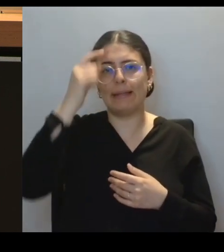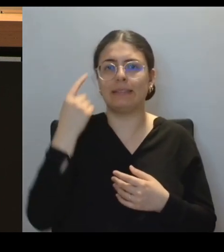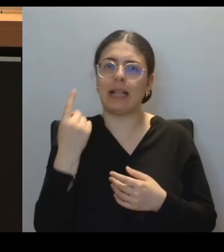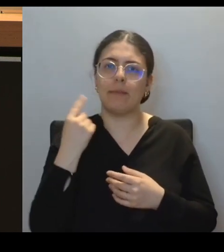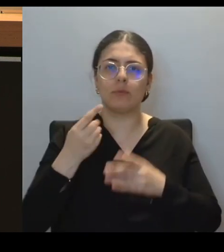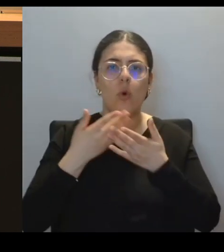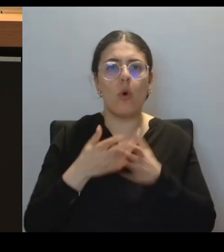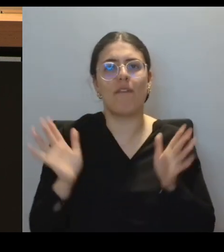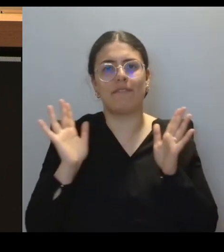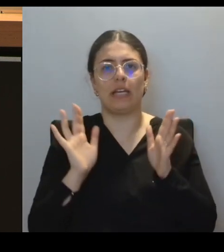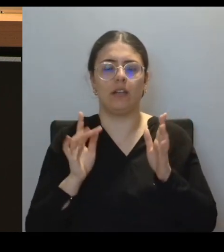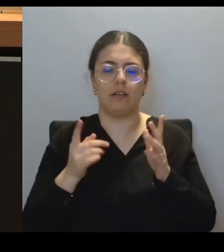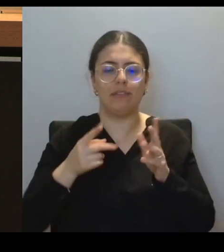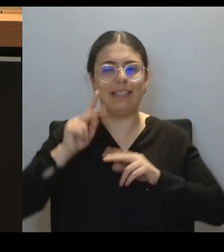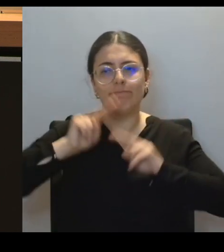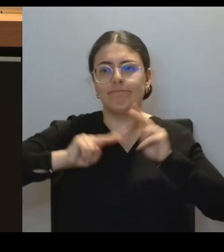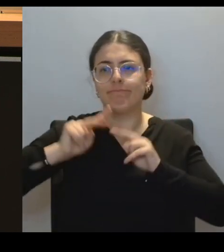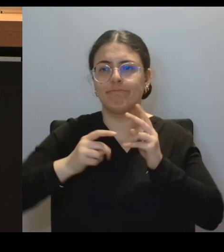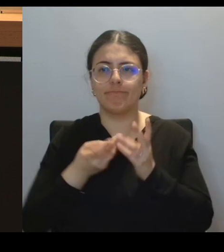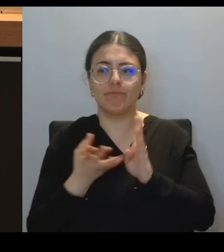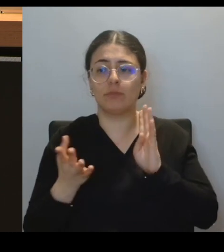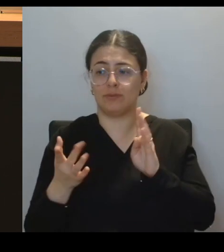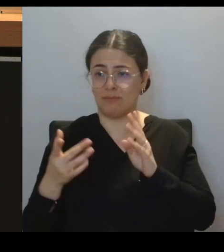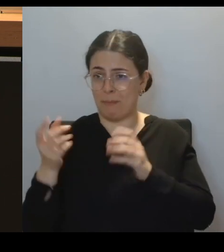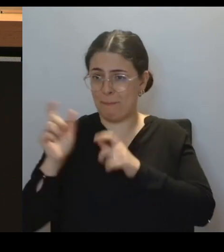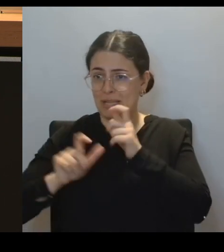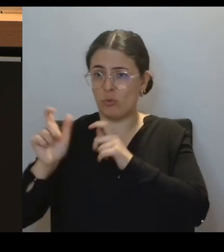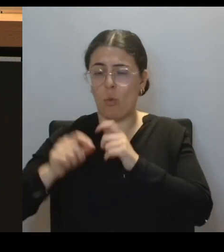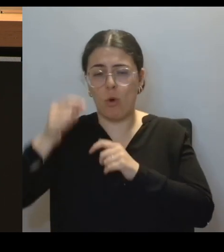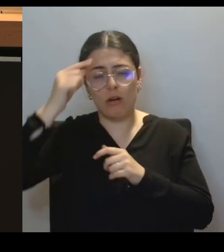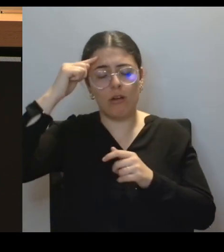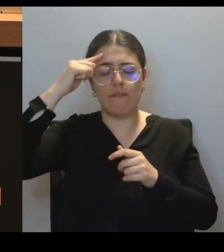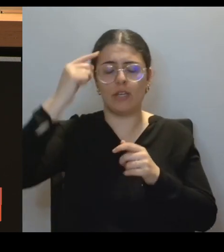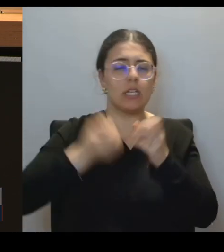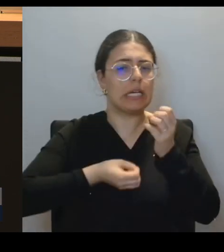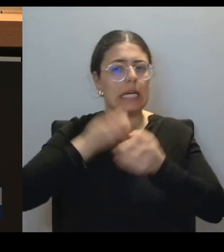Tourismusmessen, Popkultur, Gamesbranche und so vieles mehr.